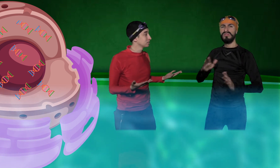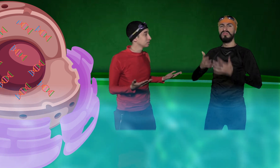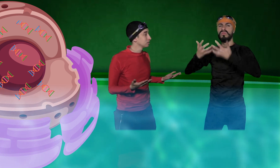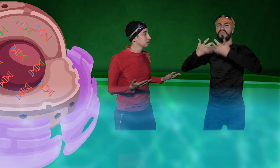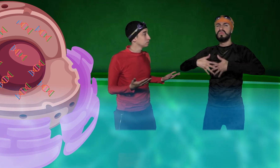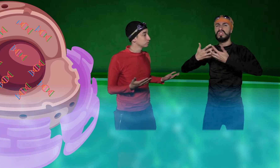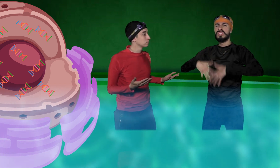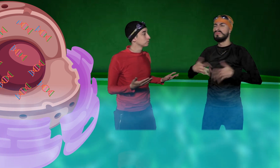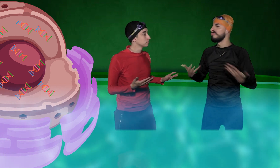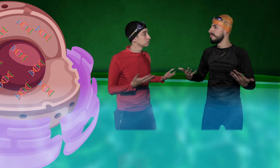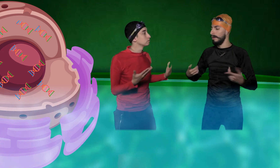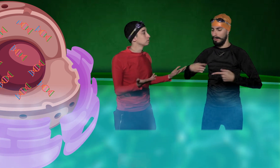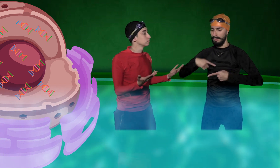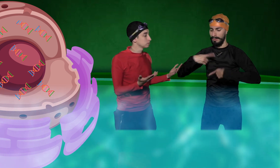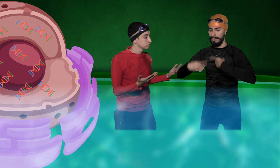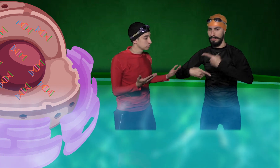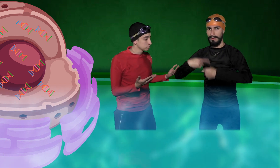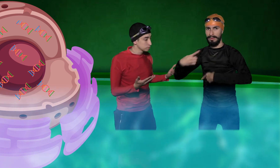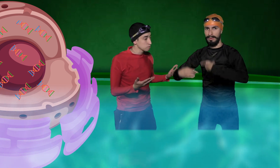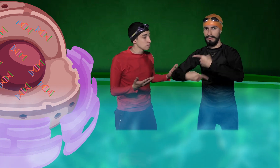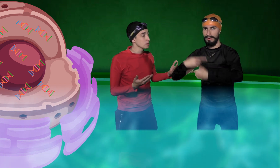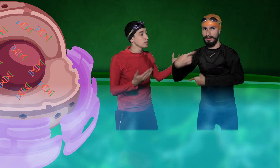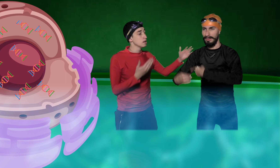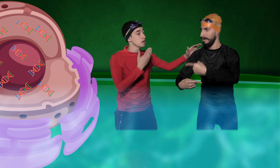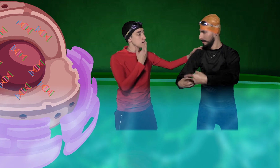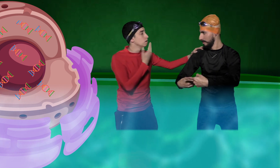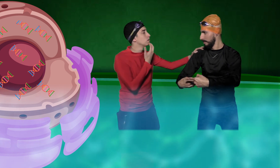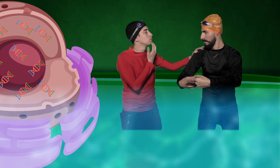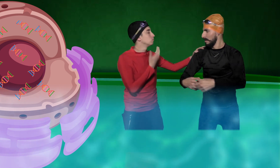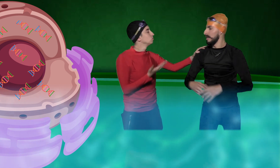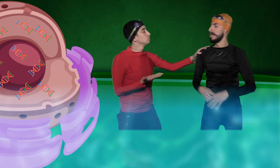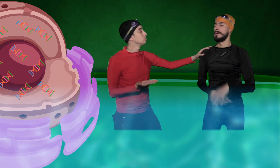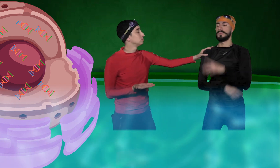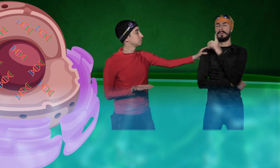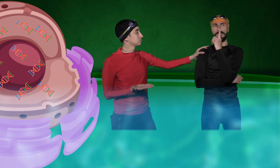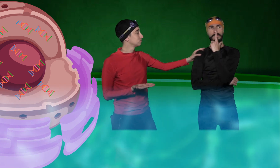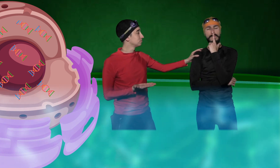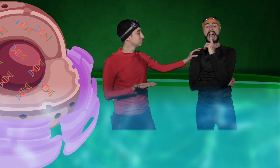Su función es almacenar el material genético hereditario. ¿Por ejemplo? A ver, un ejemplo...